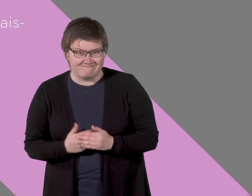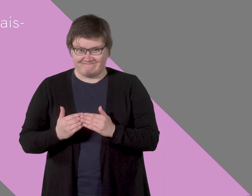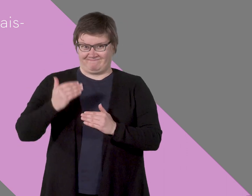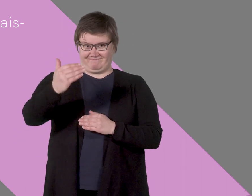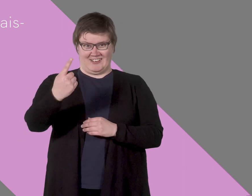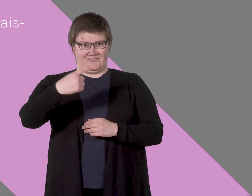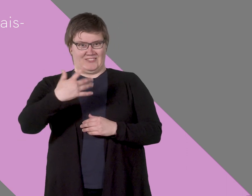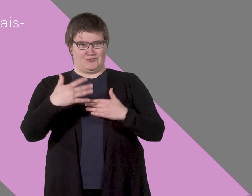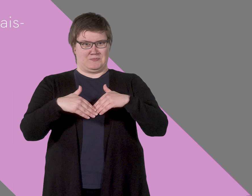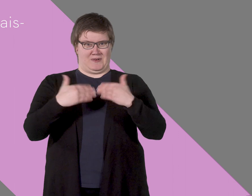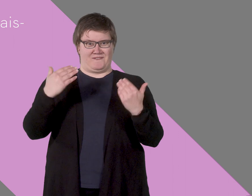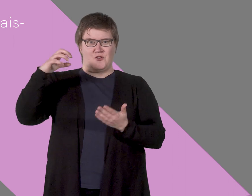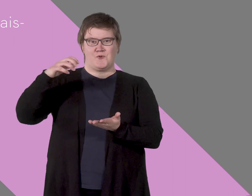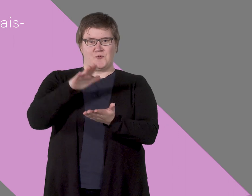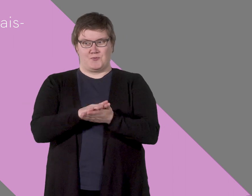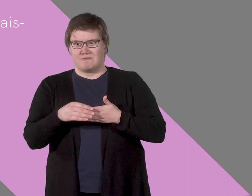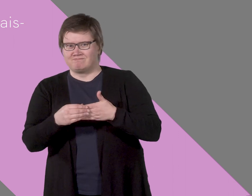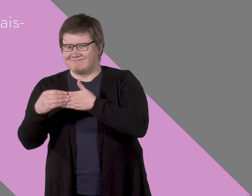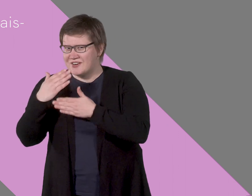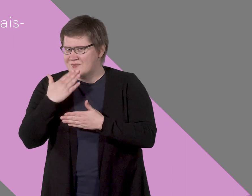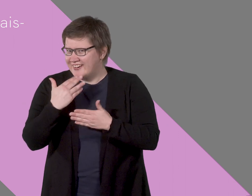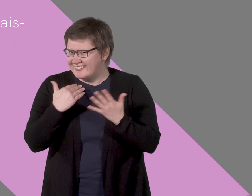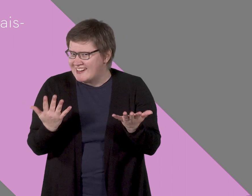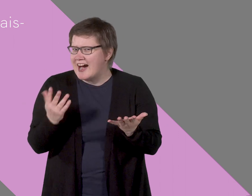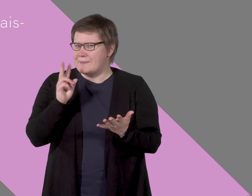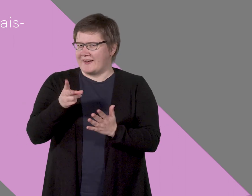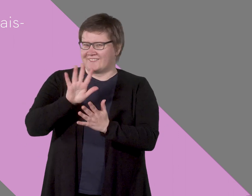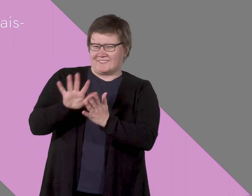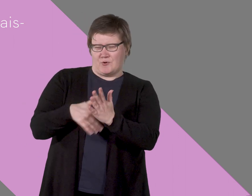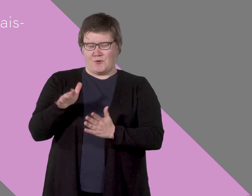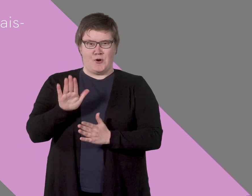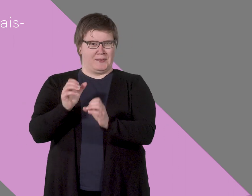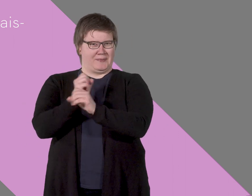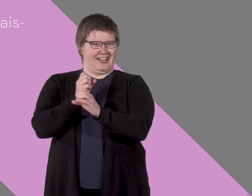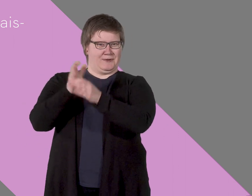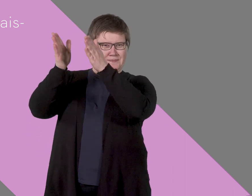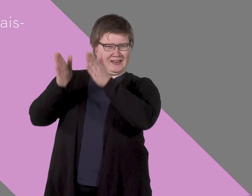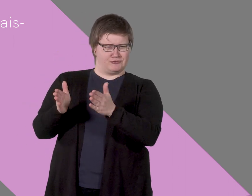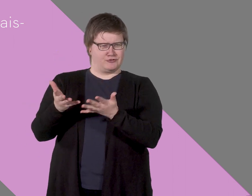15.10. järjestettävän kierroksen oppaana toimii viittomakielen mediapersoona, -